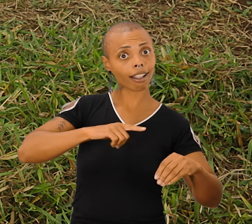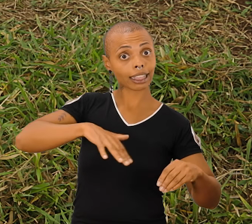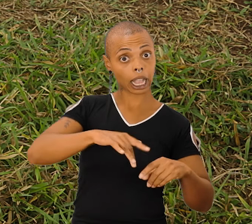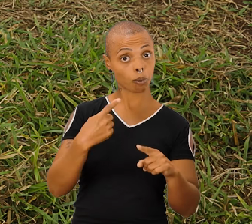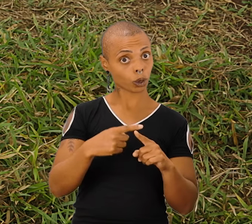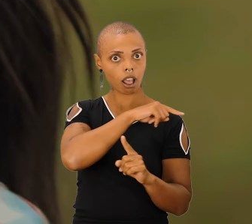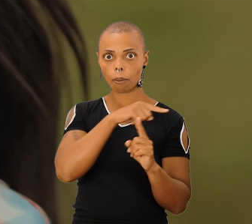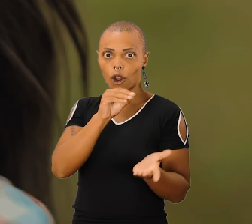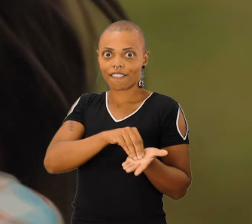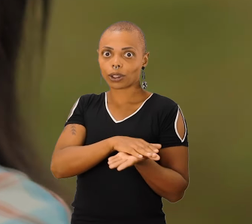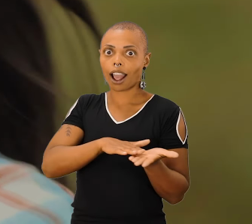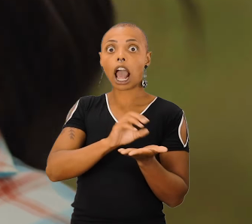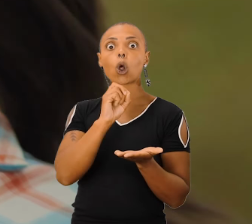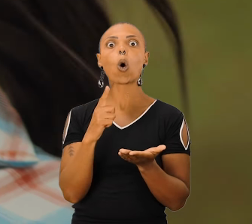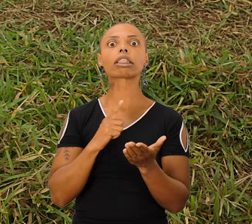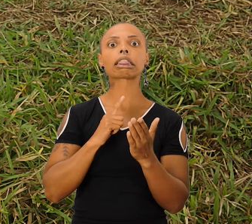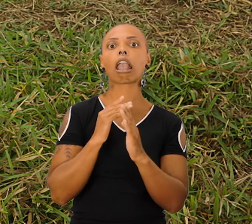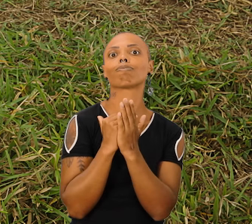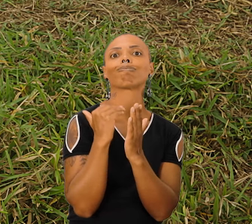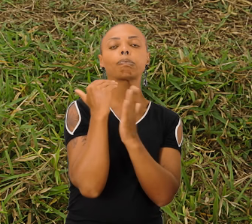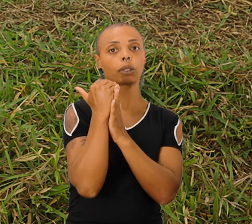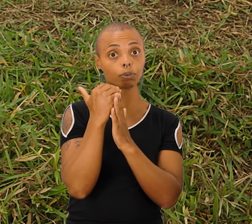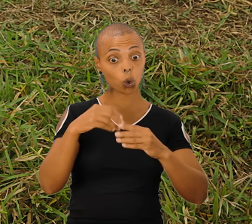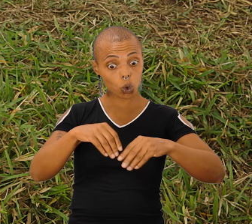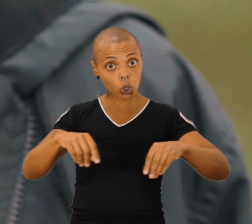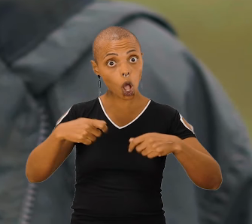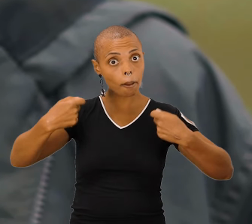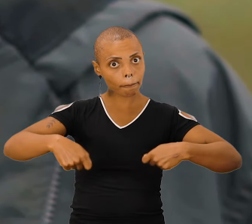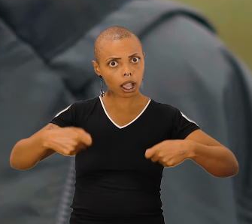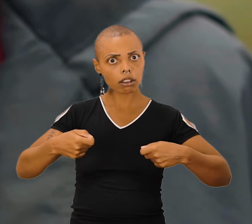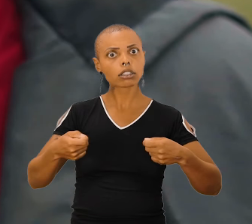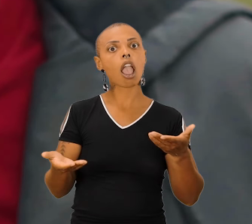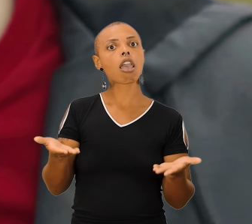pois nenhum nutriente pode faltar ou estar em excesso. O solo precisa estar equilibrado.